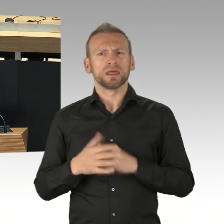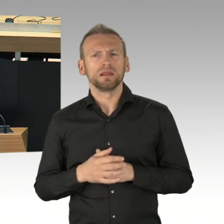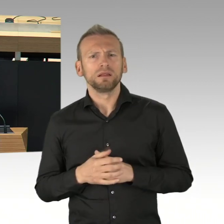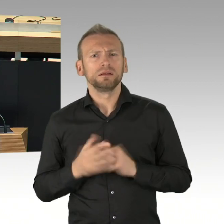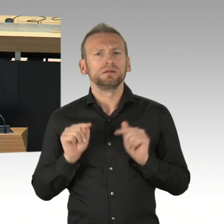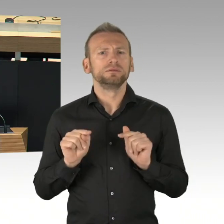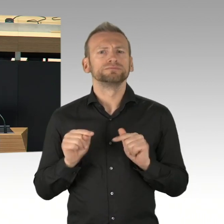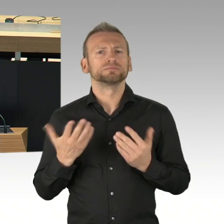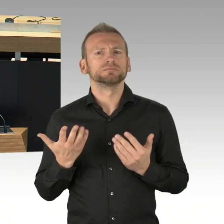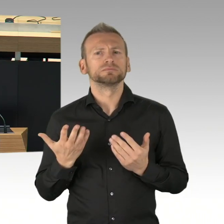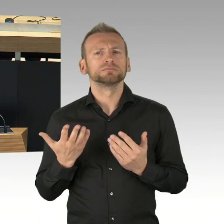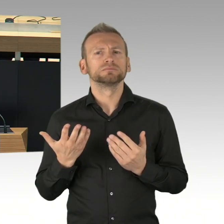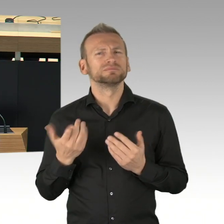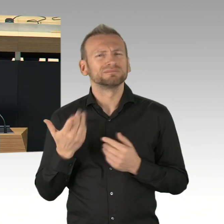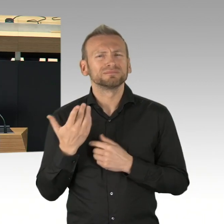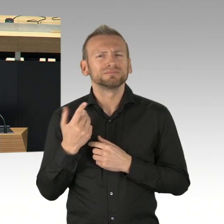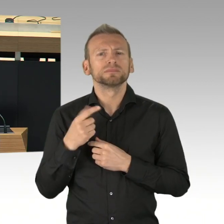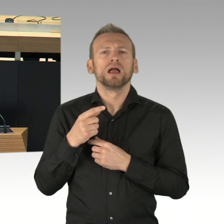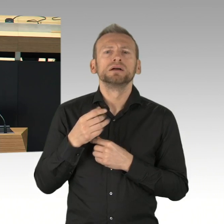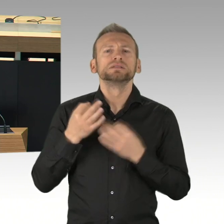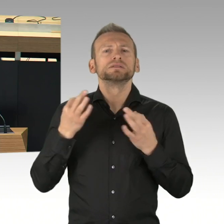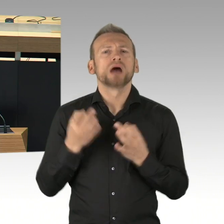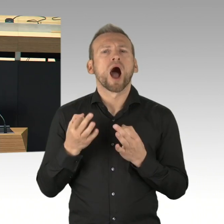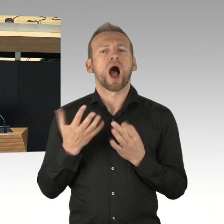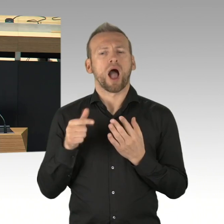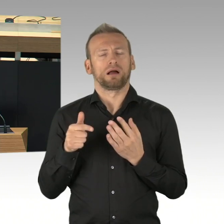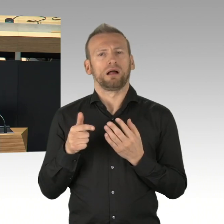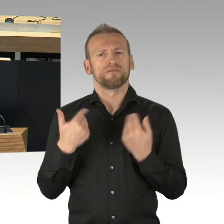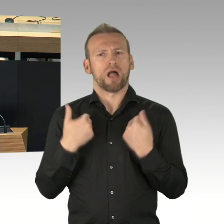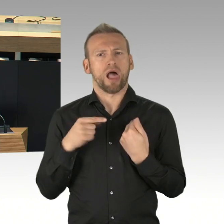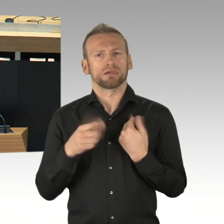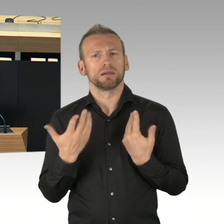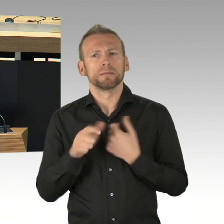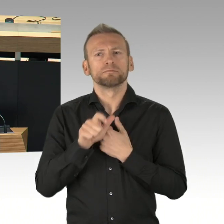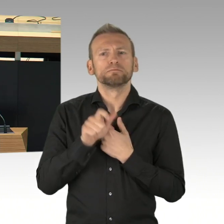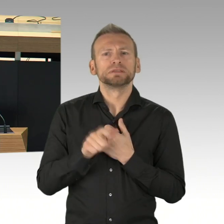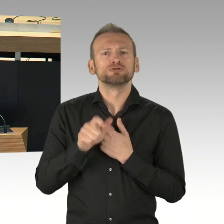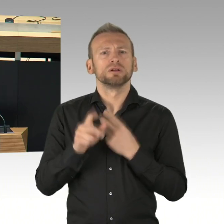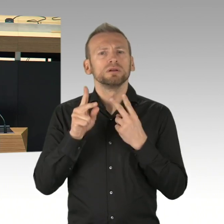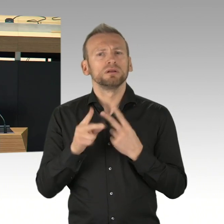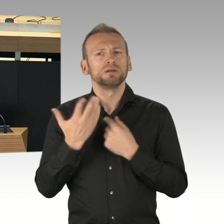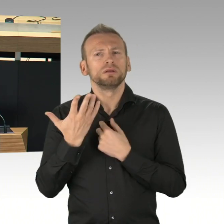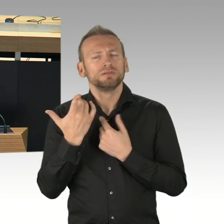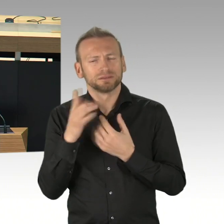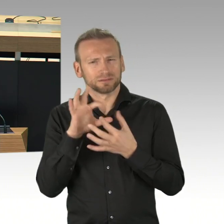weil die 300 Leute, die da in der Schlange stehen, da stehen eine Menge Leute dabei, die mehr bezahlen könnten, aber die stehen im Wettbewerb mit den gesenkten Mieten